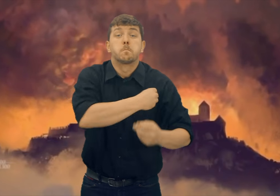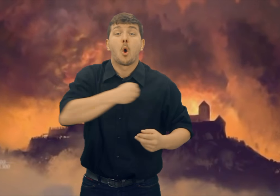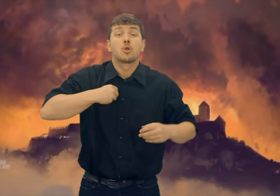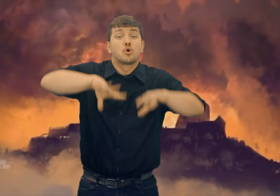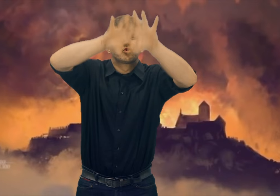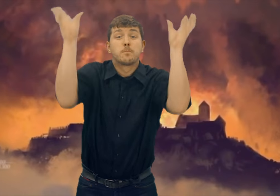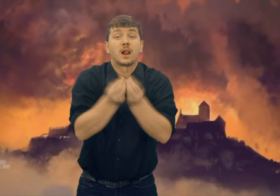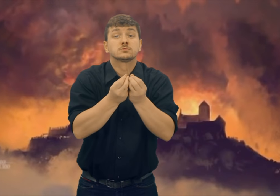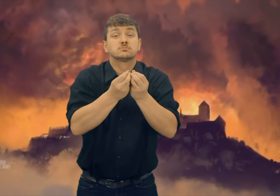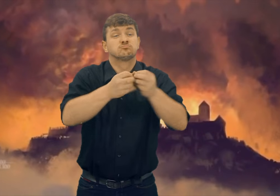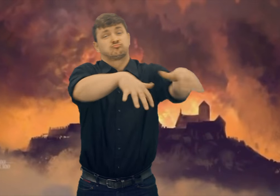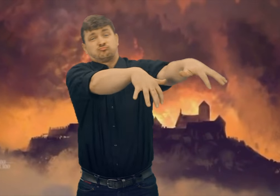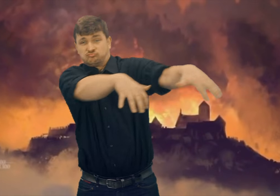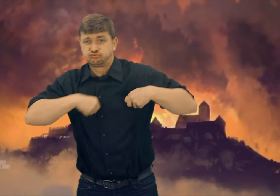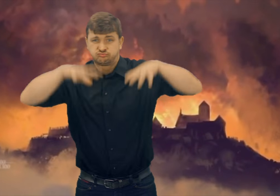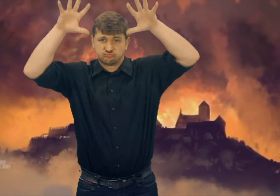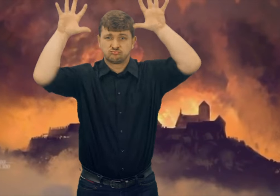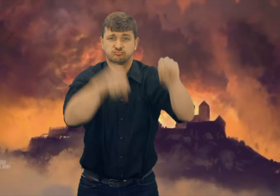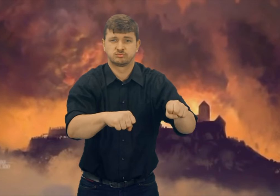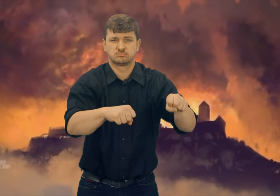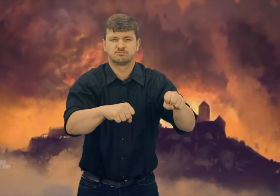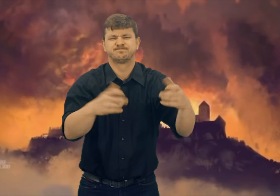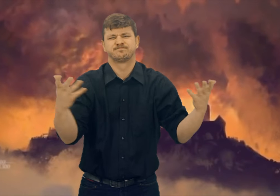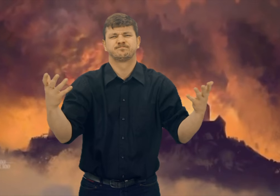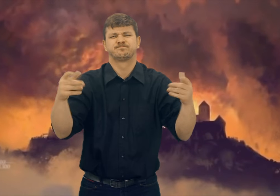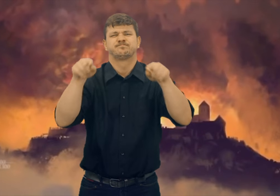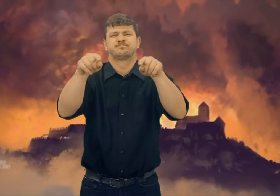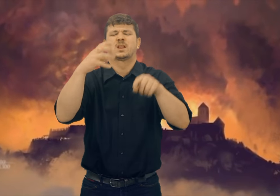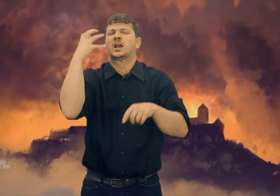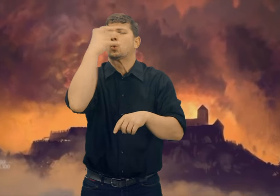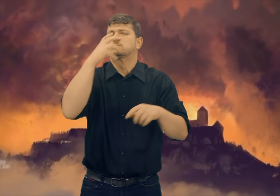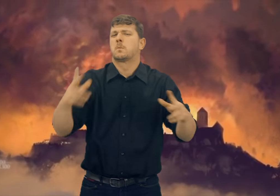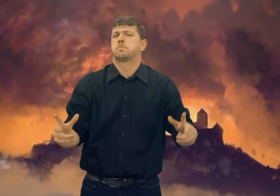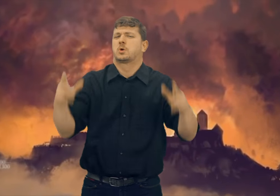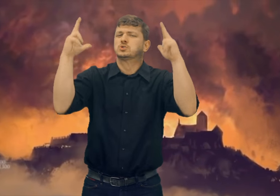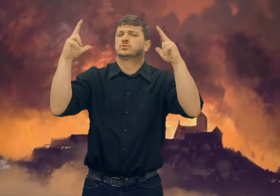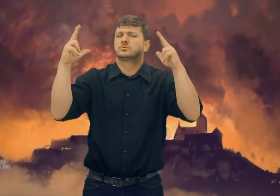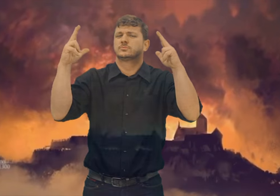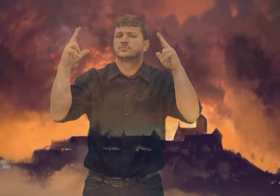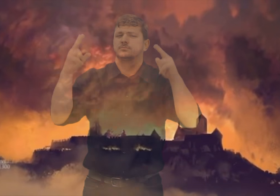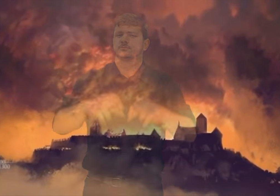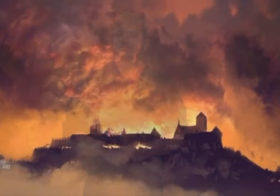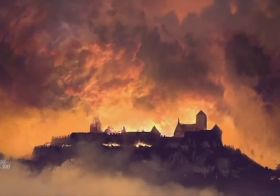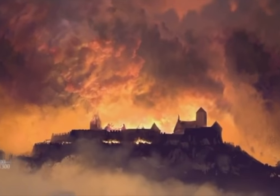Oder sogar ganz Polen! Es war eine überaus grausame Epoche.